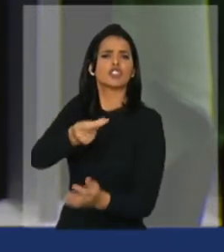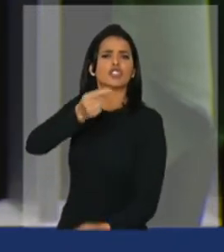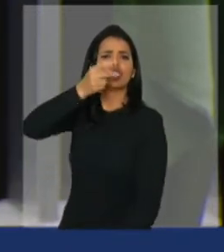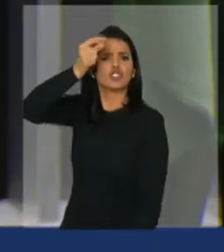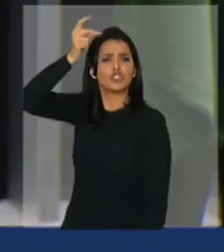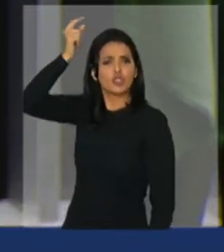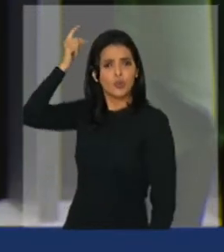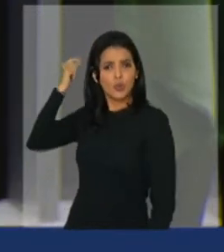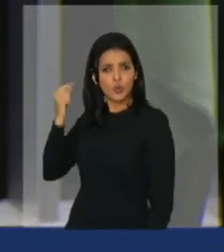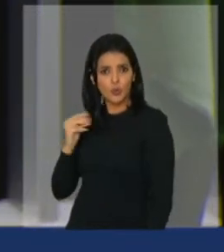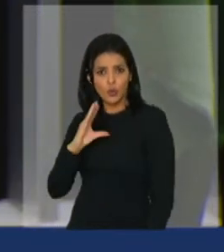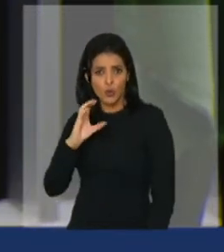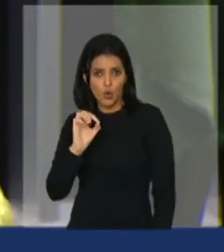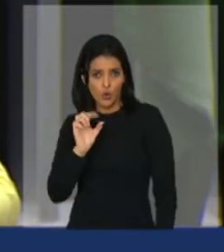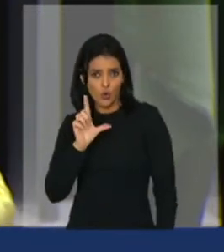PAÍS. E QUE... ATRAVÀS DA URNA ELETRÔNICA, NÓS